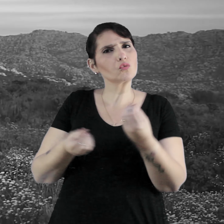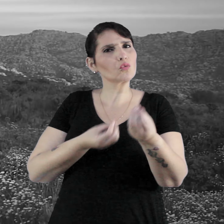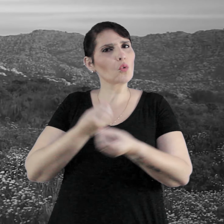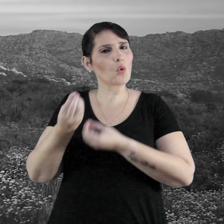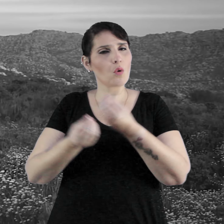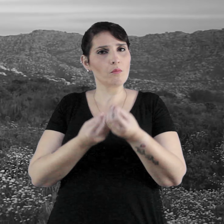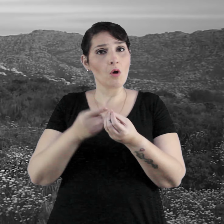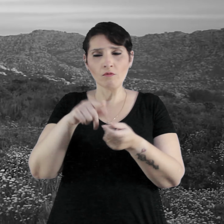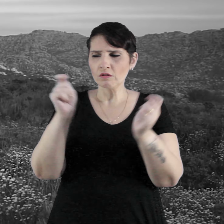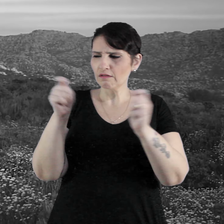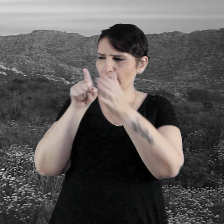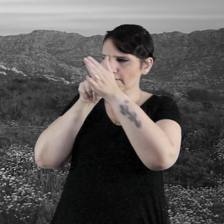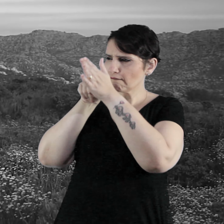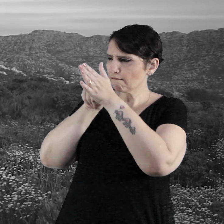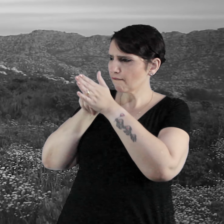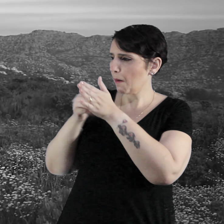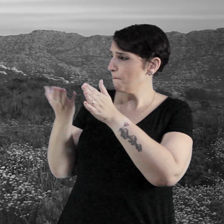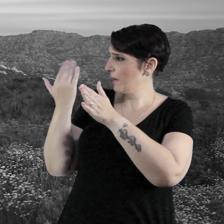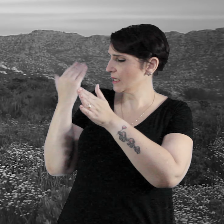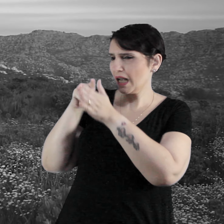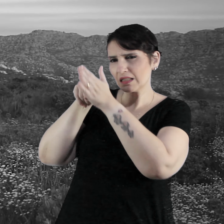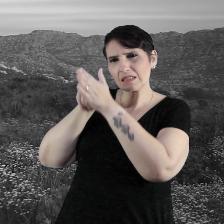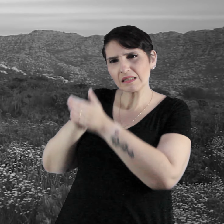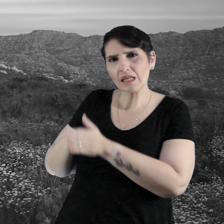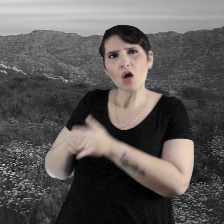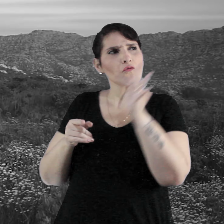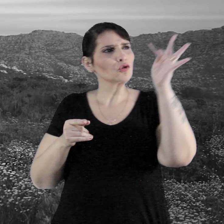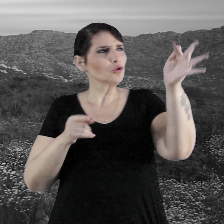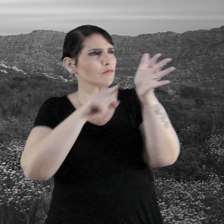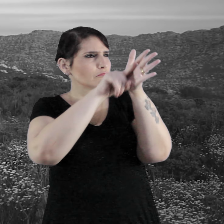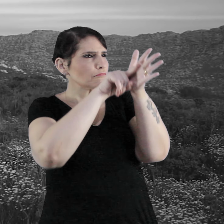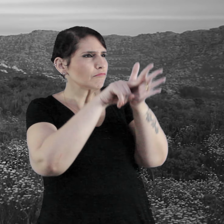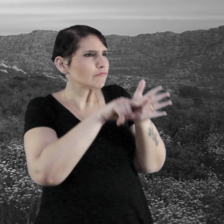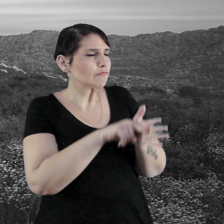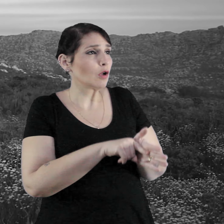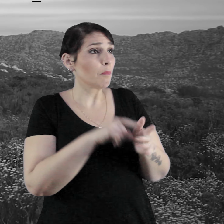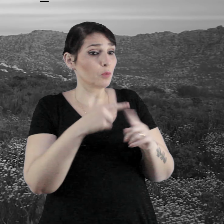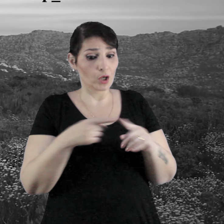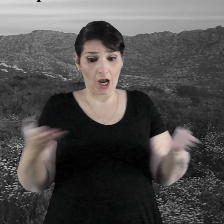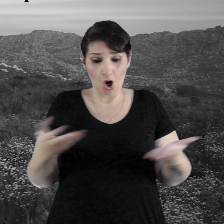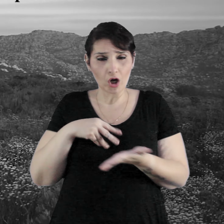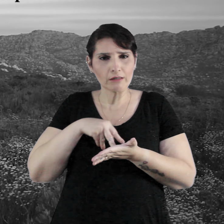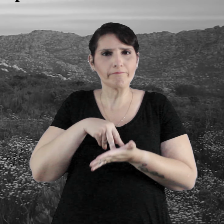Você pode examinar muito bem o passado e o futuro enquanto você está estabelecido no momento presente.